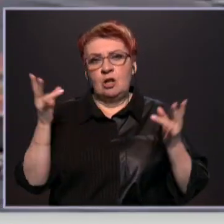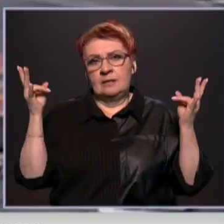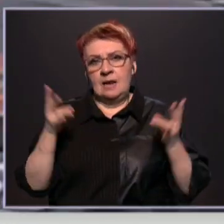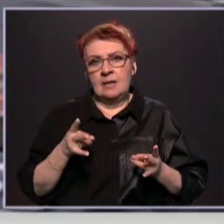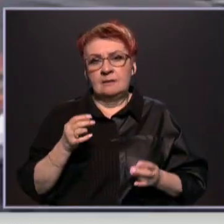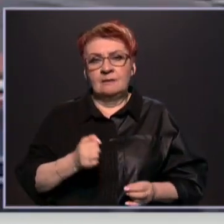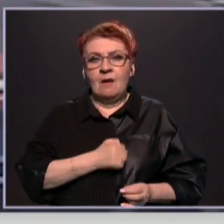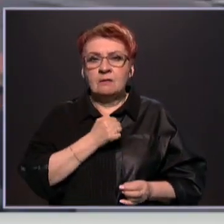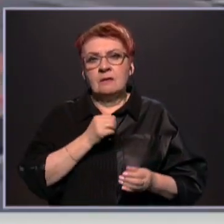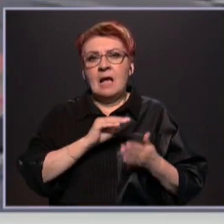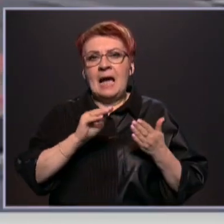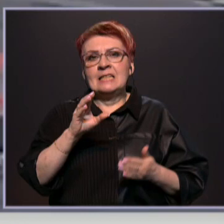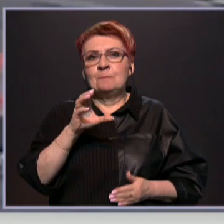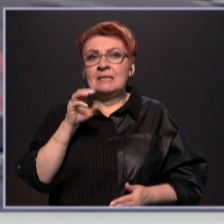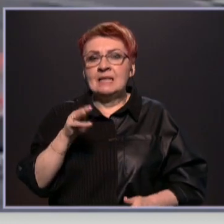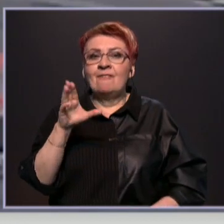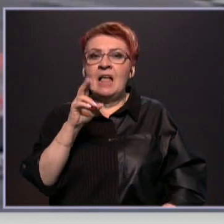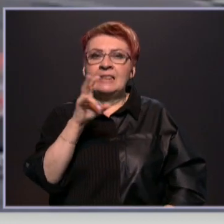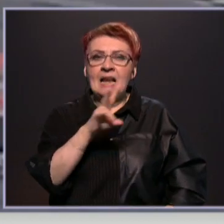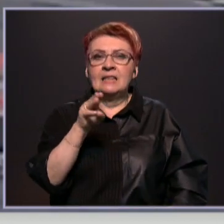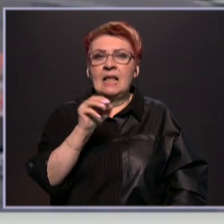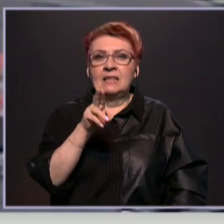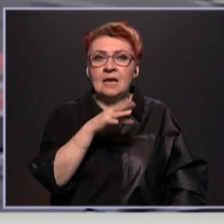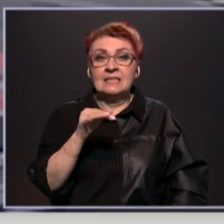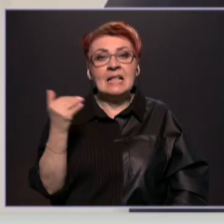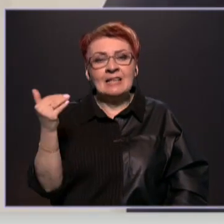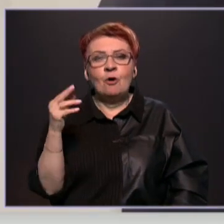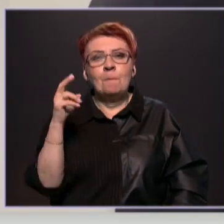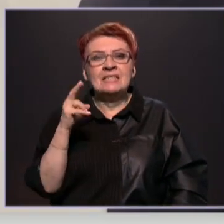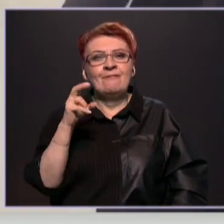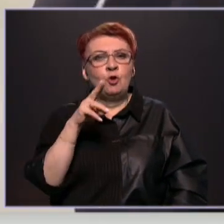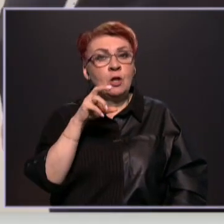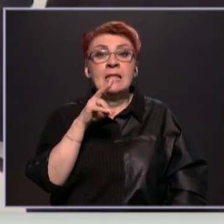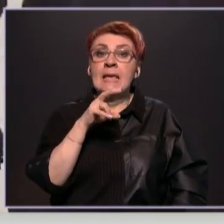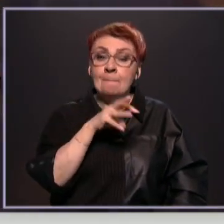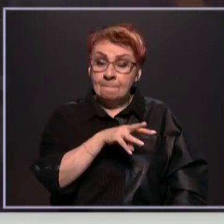военной корреспондент Владлен татарский это было его псевдоним его звали Максим Фомин скончался